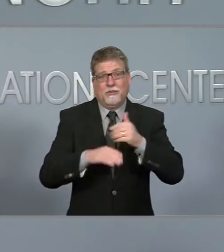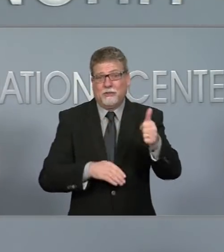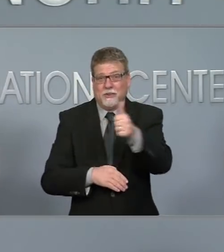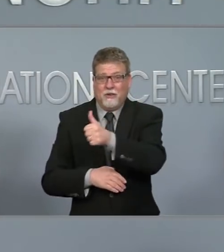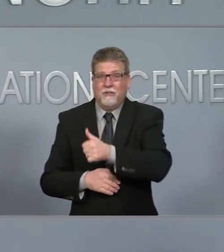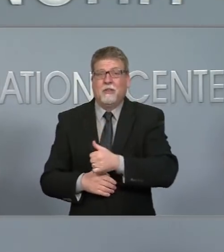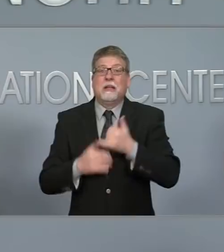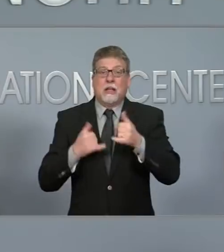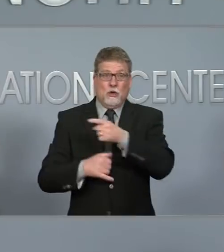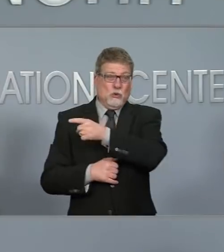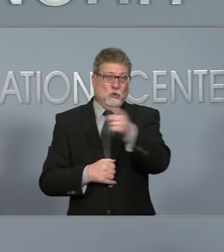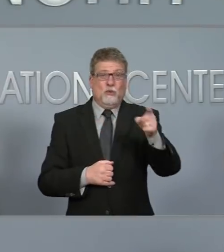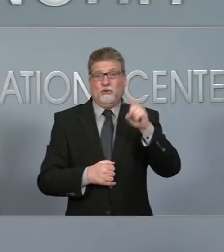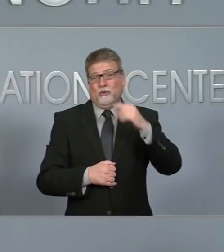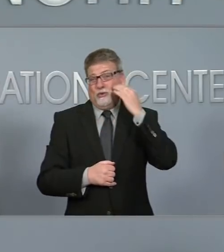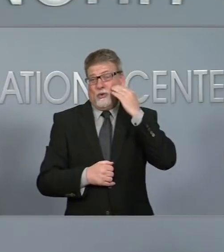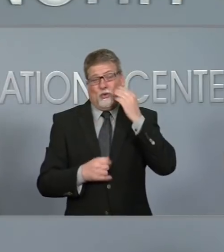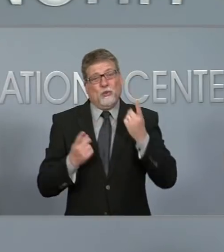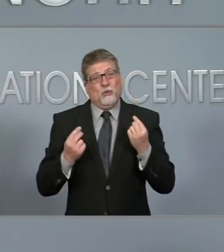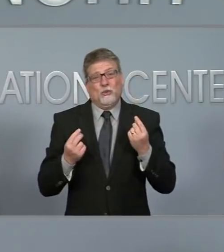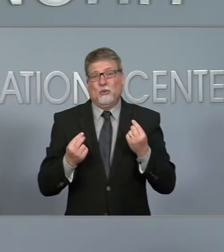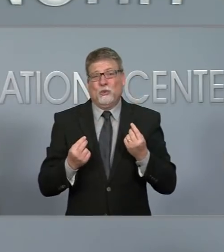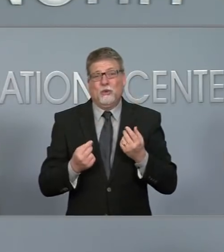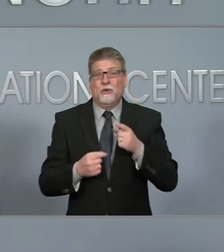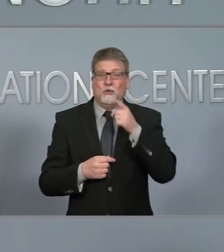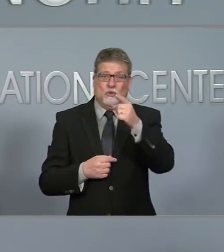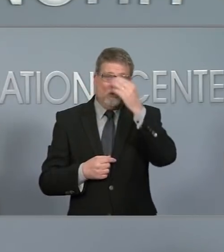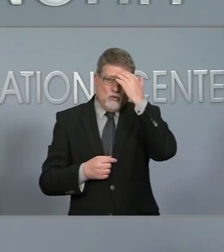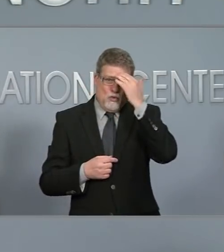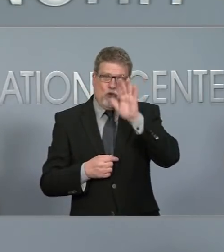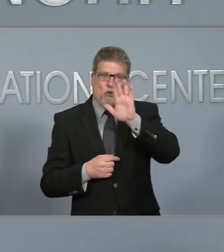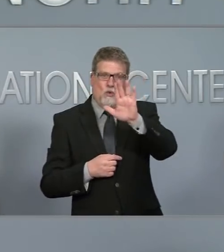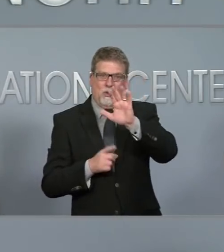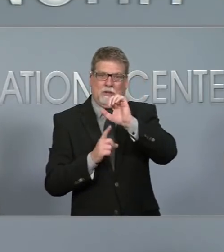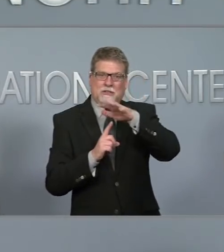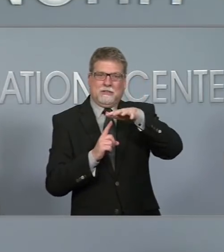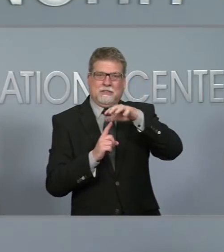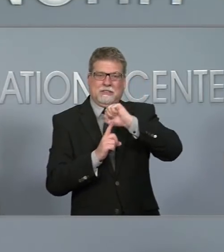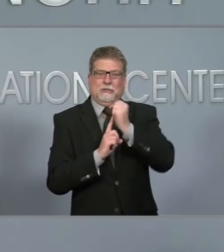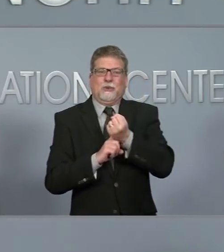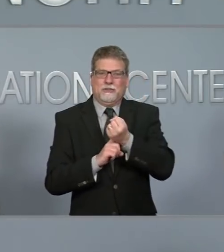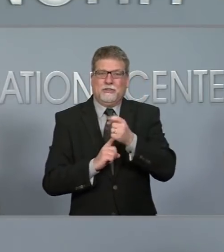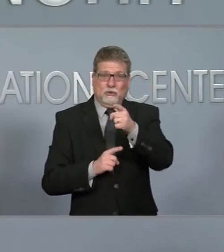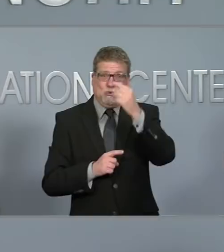Importante que sepamos, y sabe sepamos cómo protegernos sabemos que las vacunas y los refuerzos son la mejor protección y todo mundo